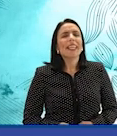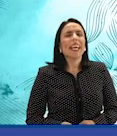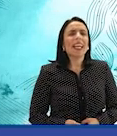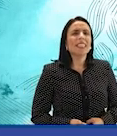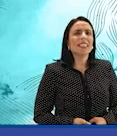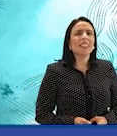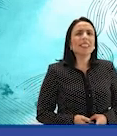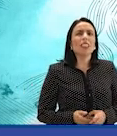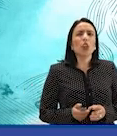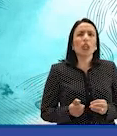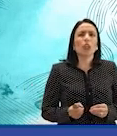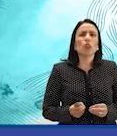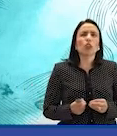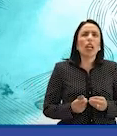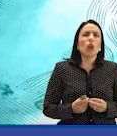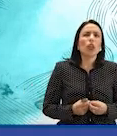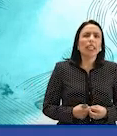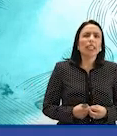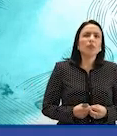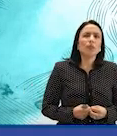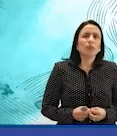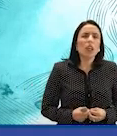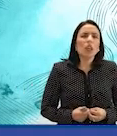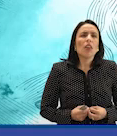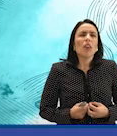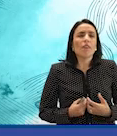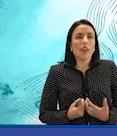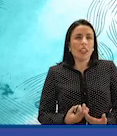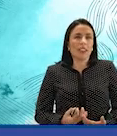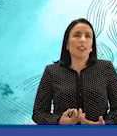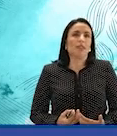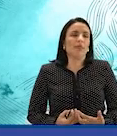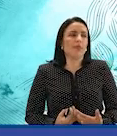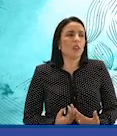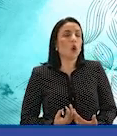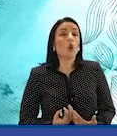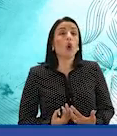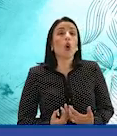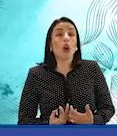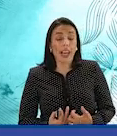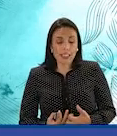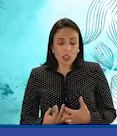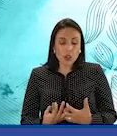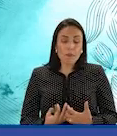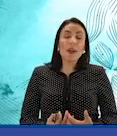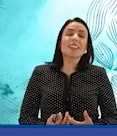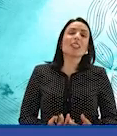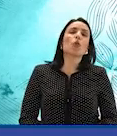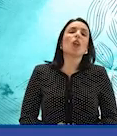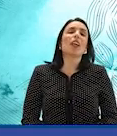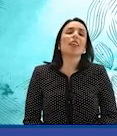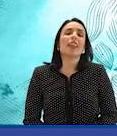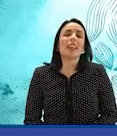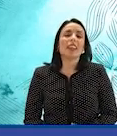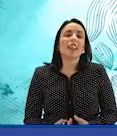¿Qué es lo que Contraloría revisa? Esto es una particularidad